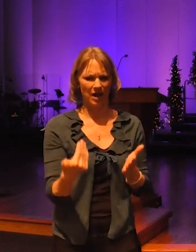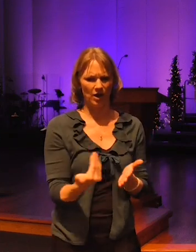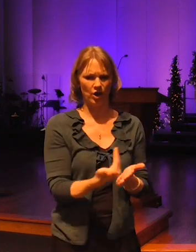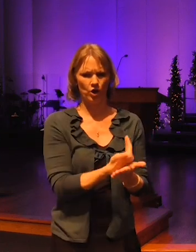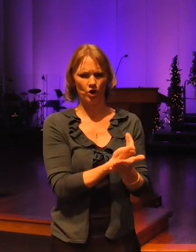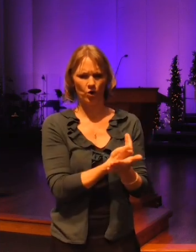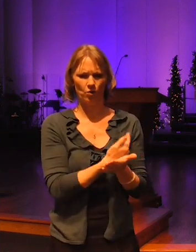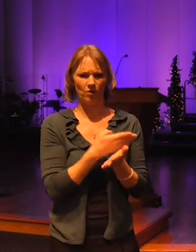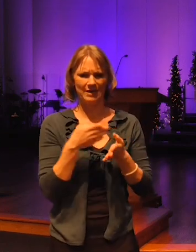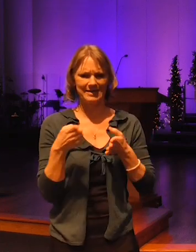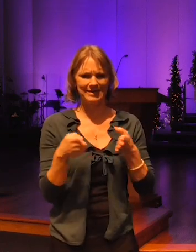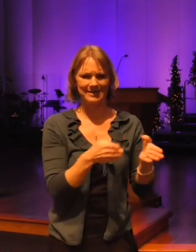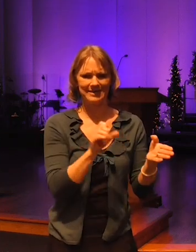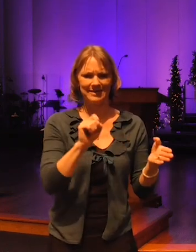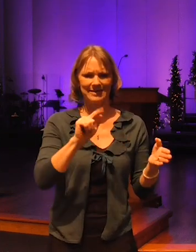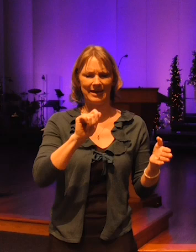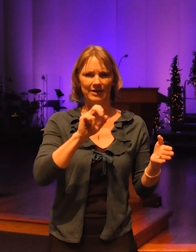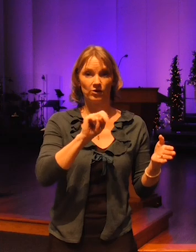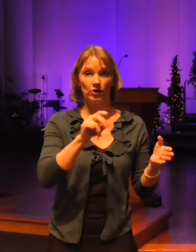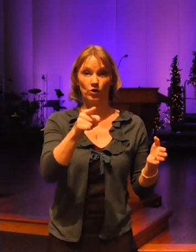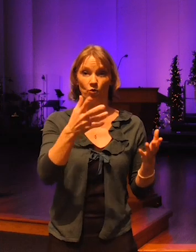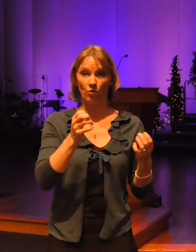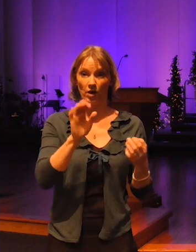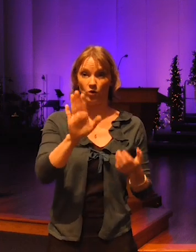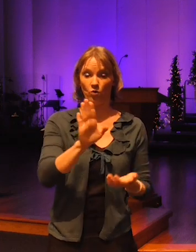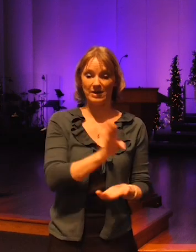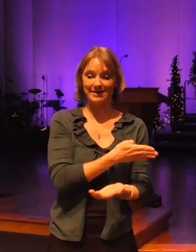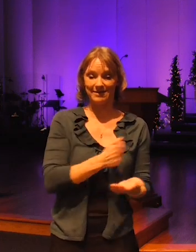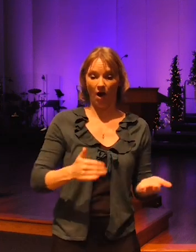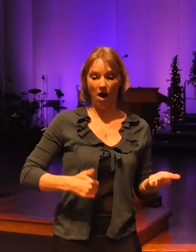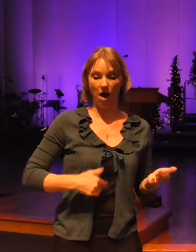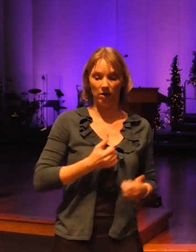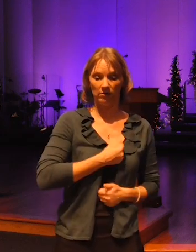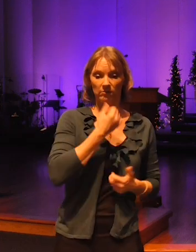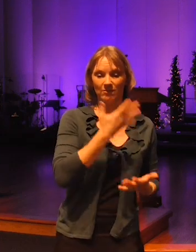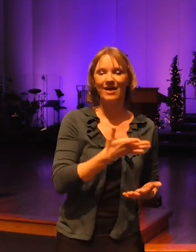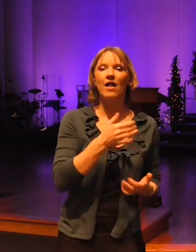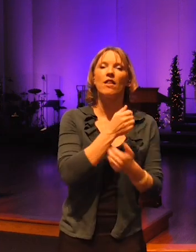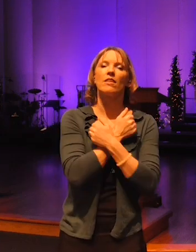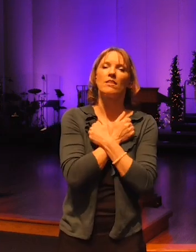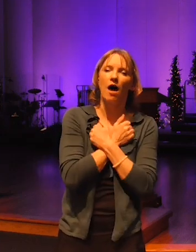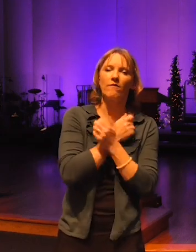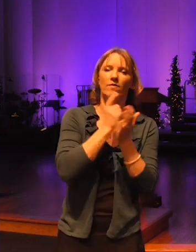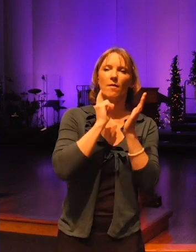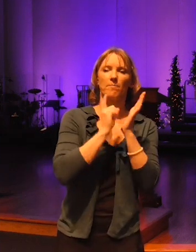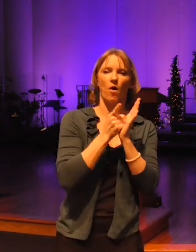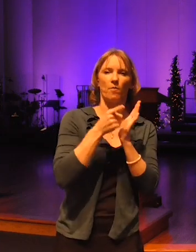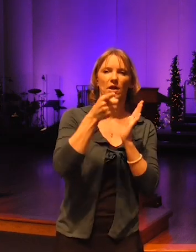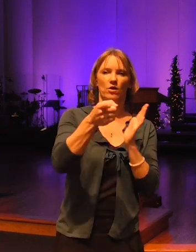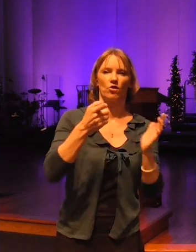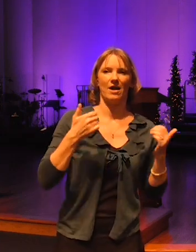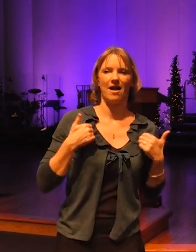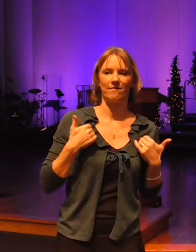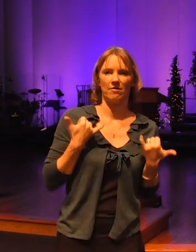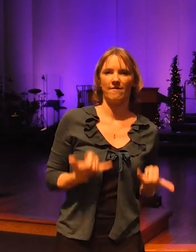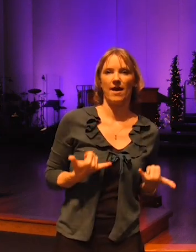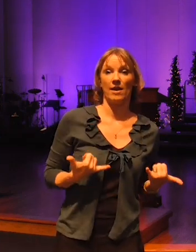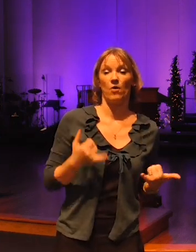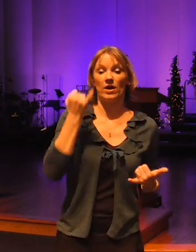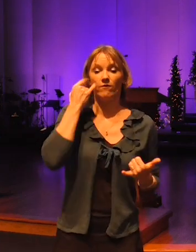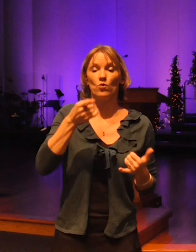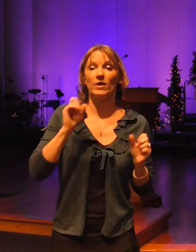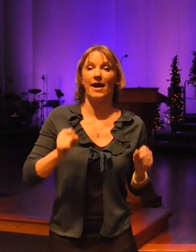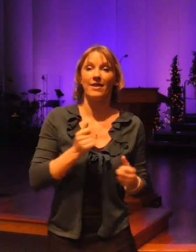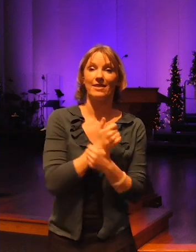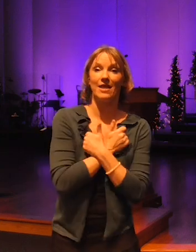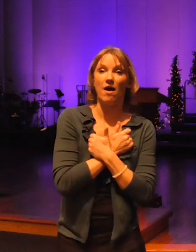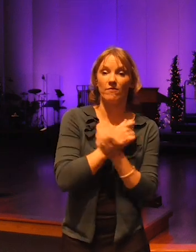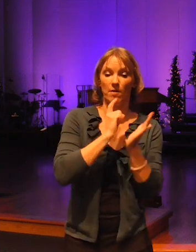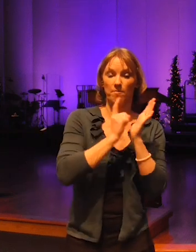su canción? Ama el momento en el que estás, si puedes amar el momento en el que estás, tu canción comenzará